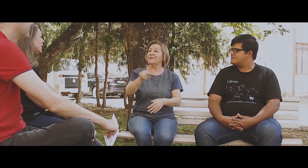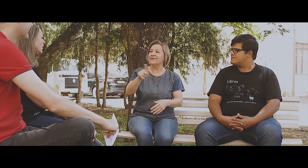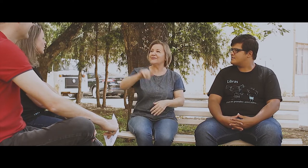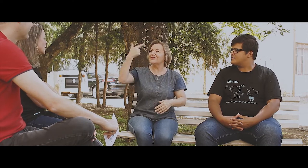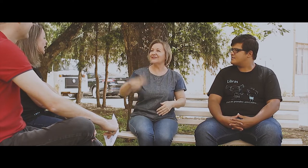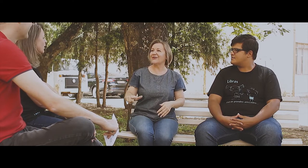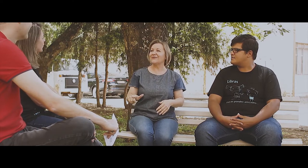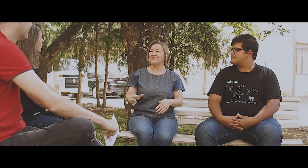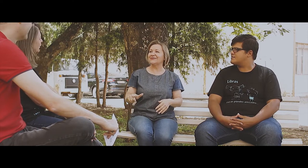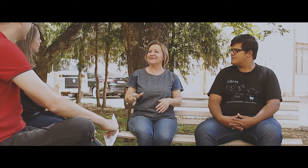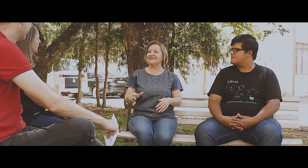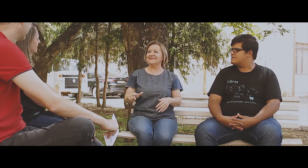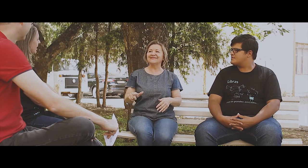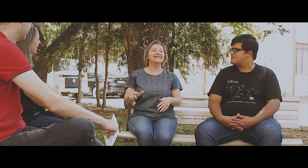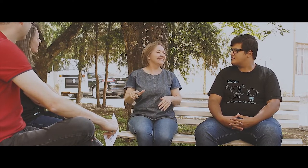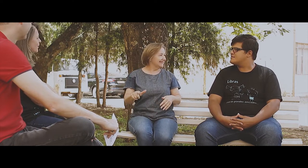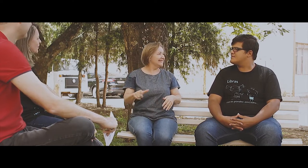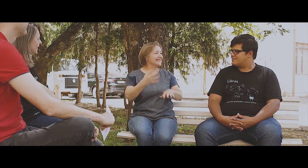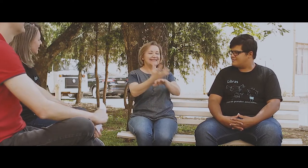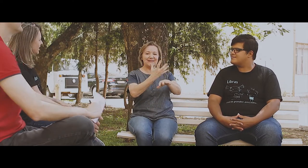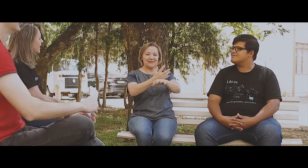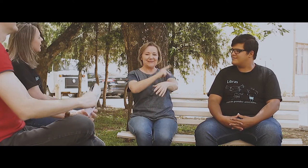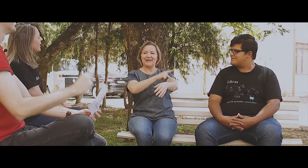Pedagogia eu fui professora dele novamente